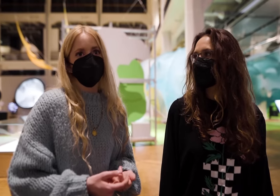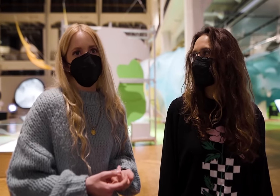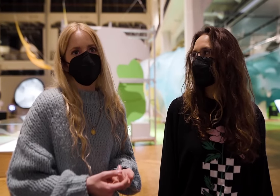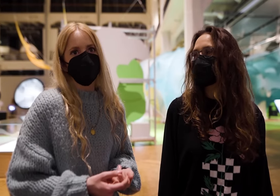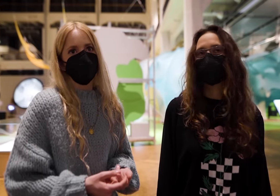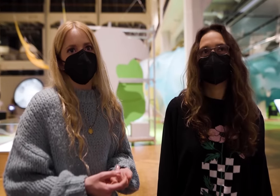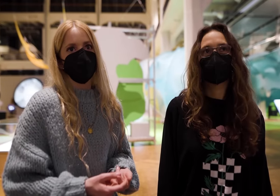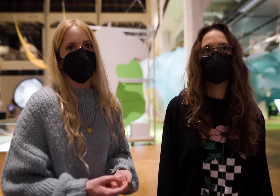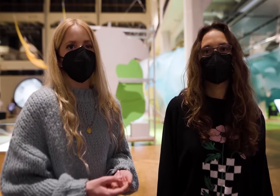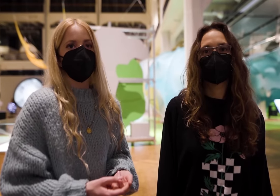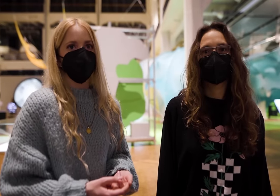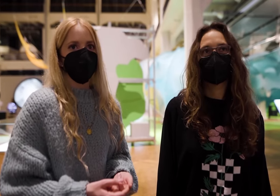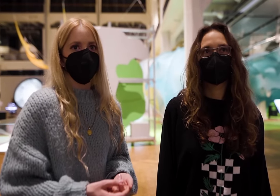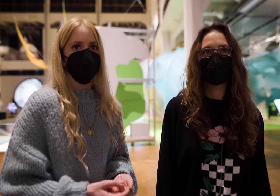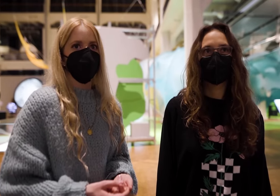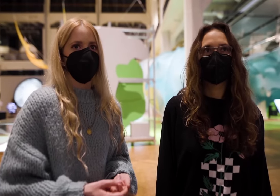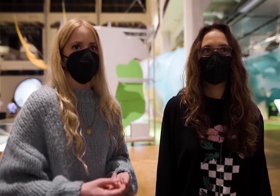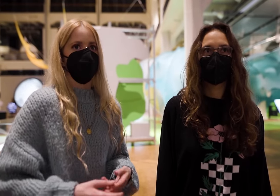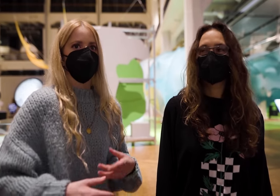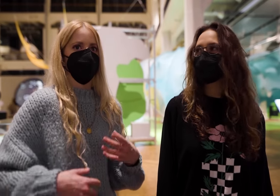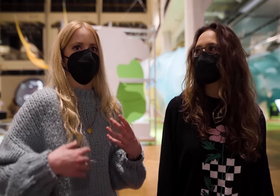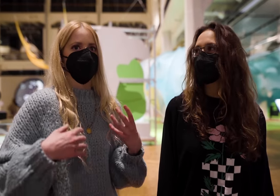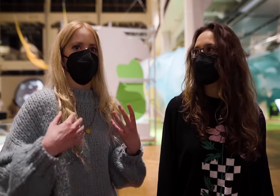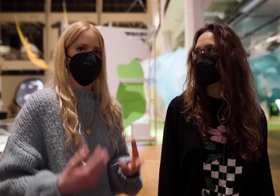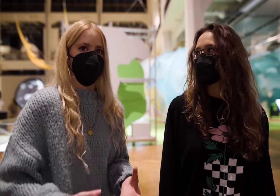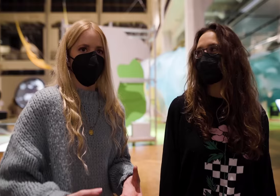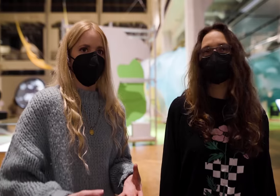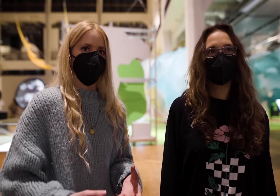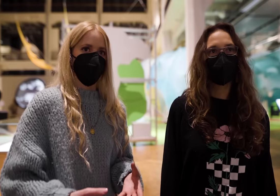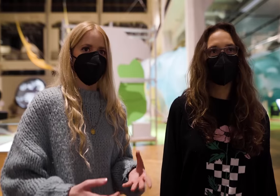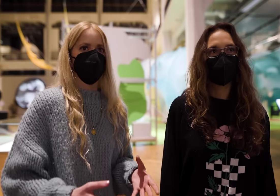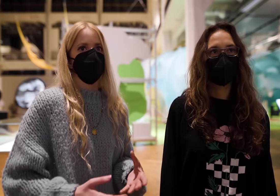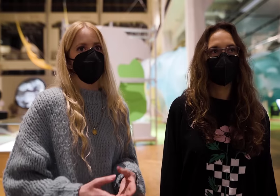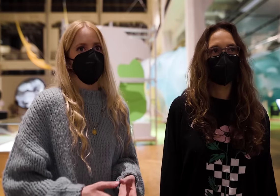auch von den Menschen, ist es natürlich bisschen schwieriger und ich muss mir Sachen paar Mal anhören,